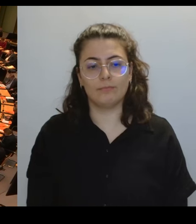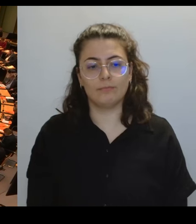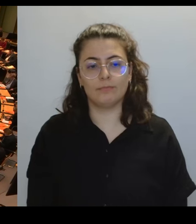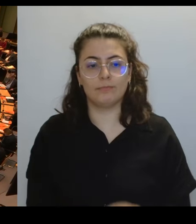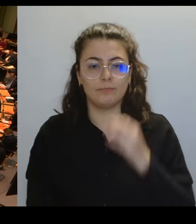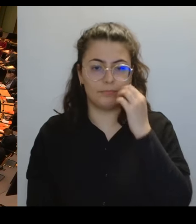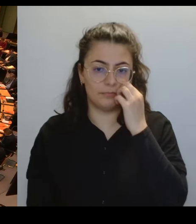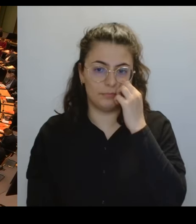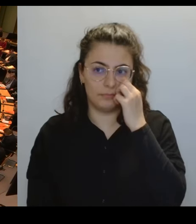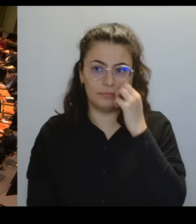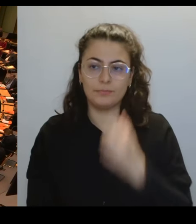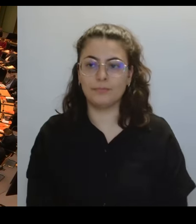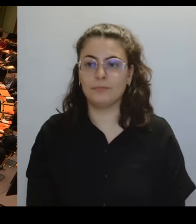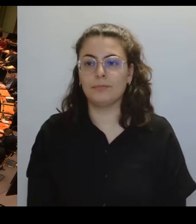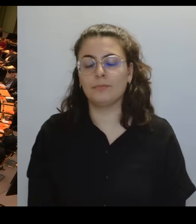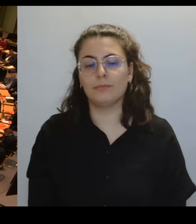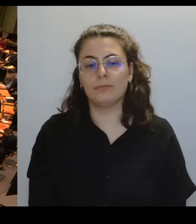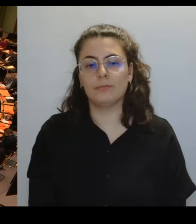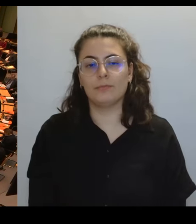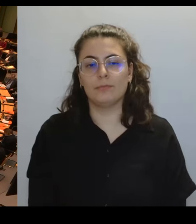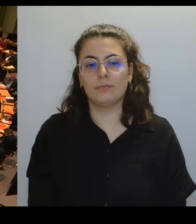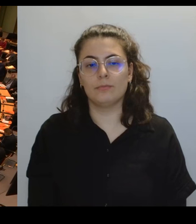(Rednerwechsel)